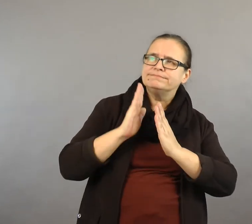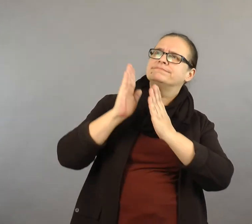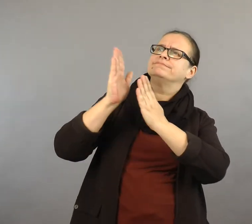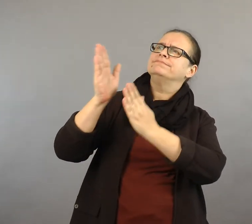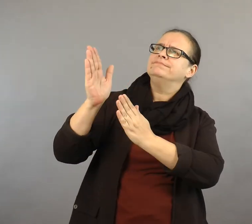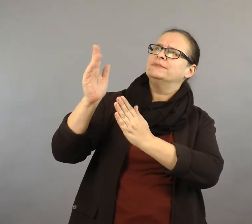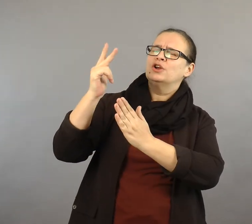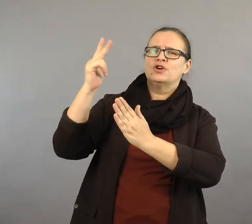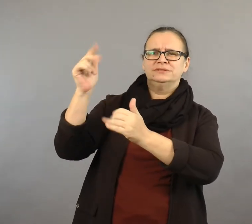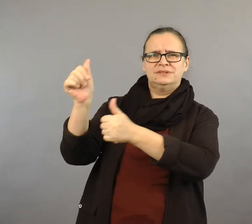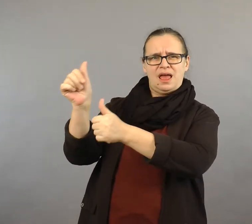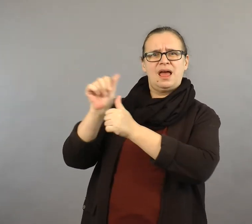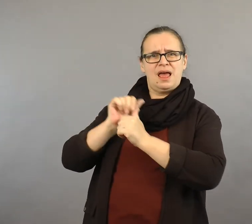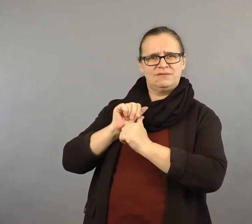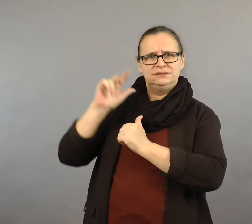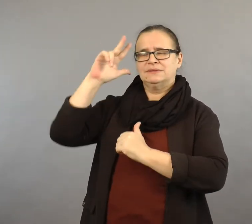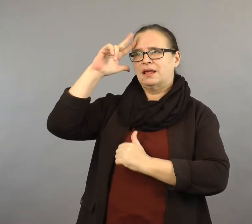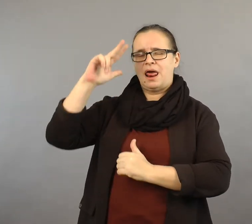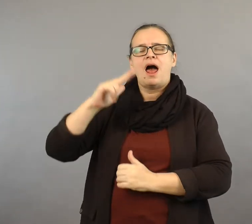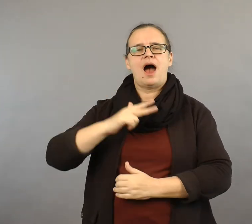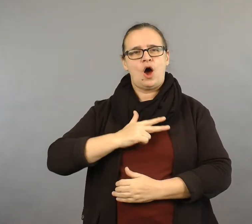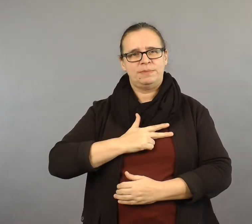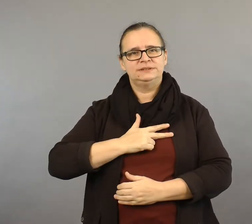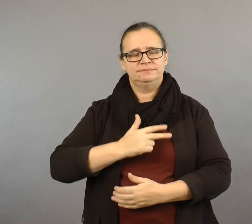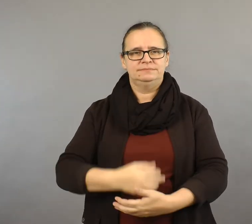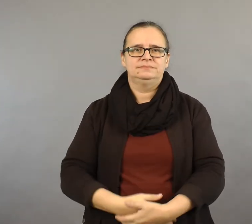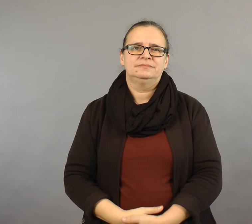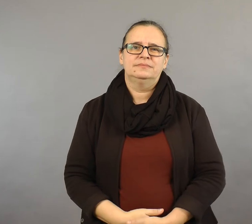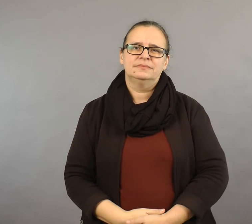Deshalb wende ich mich zu Gott Und bitte Gott um Hilfe, dass ich glauben kann.